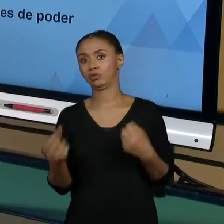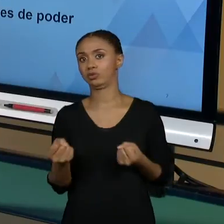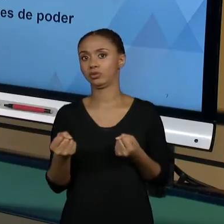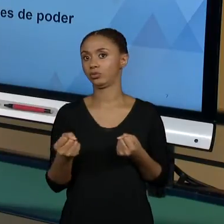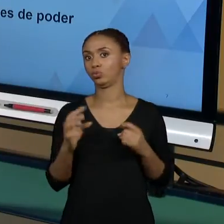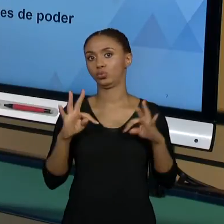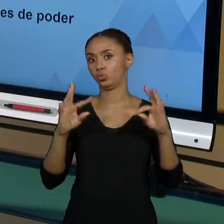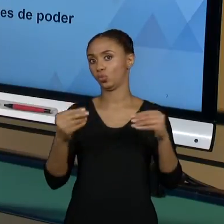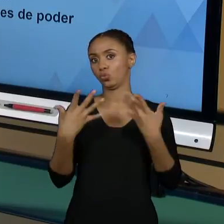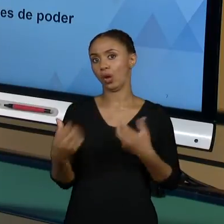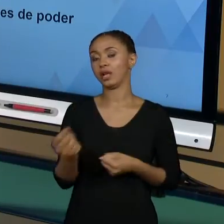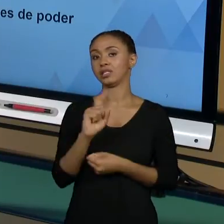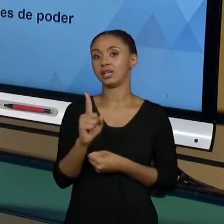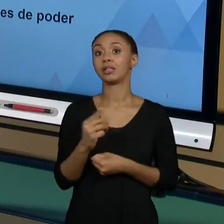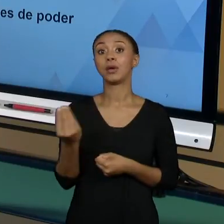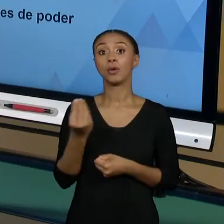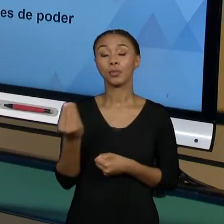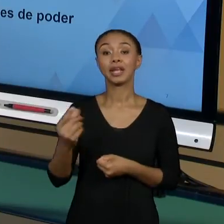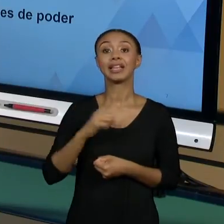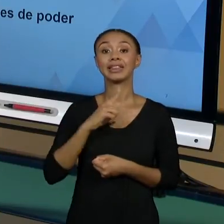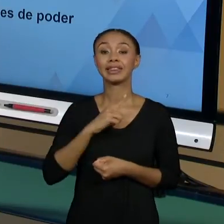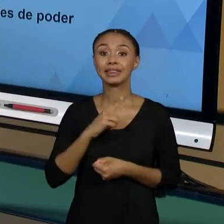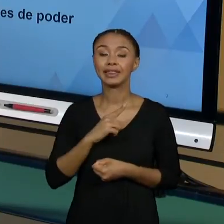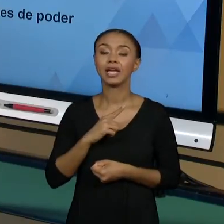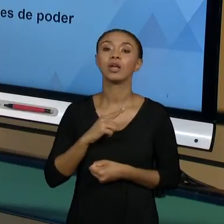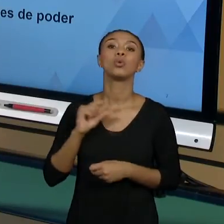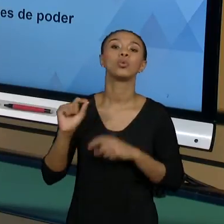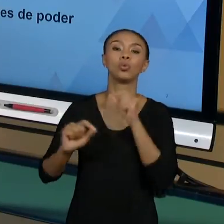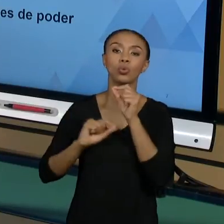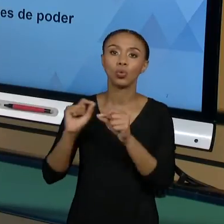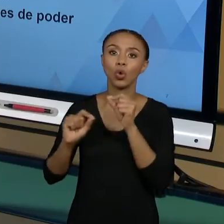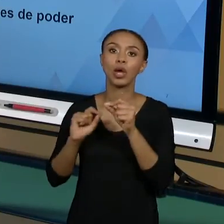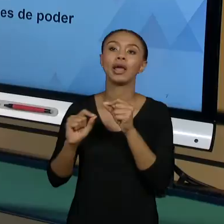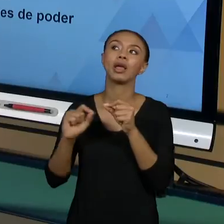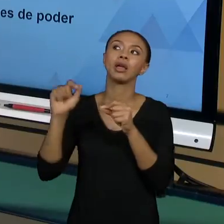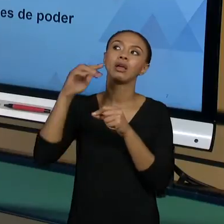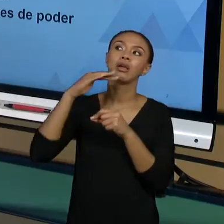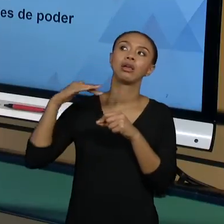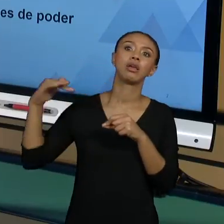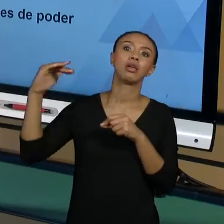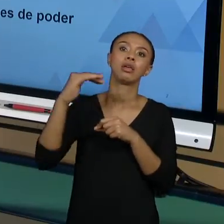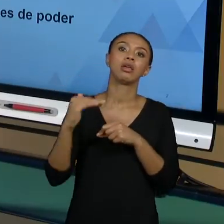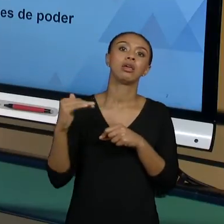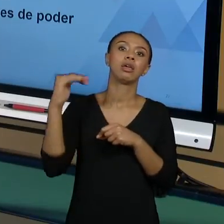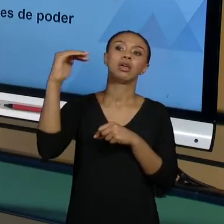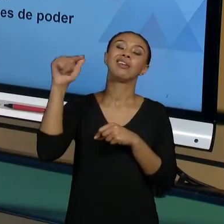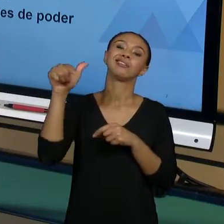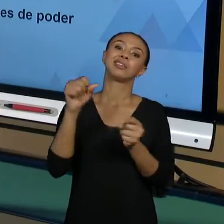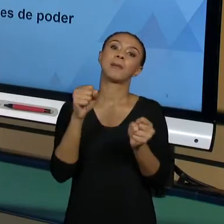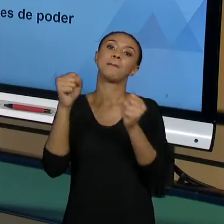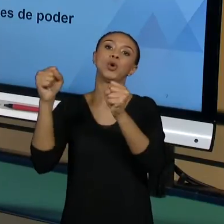DISCUSSÃO PSICOBIOLÓGICA TEM MAIS PODER PARA ATRIBUIR SIGNIFICADOS À EDUCAÇÃO FÍSICA, E POR AÍ